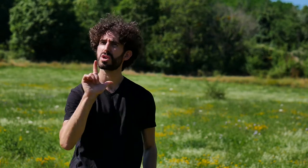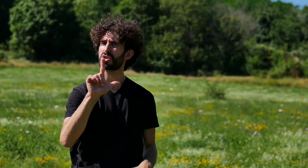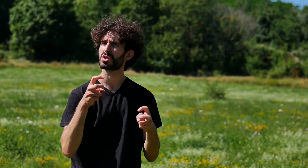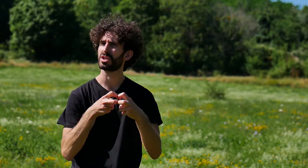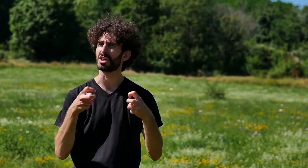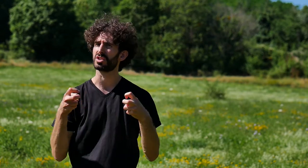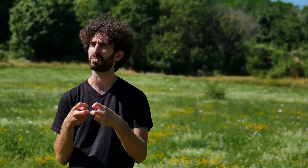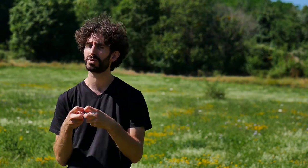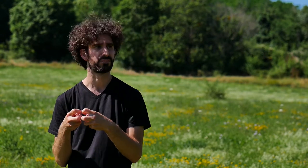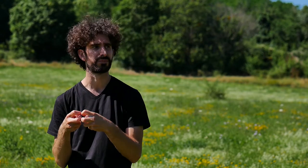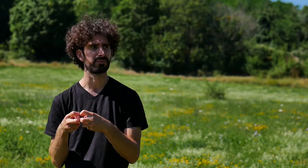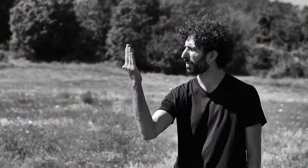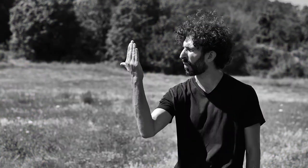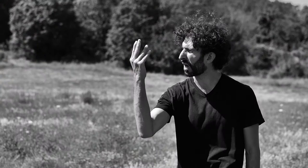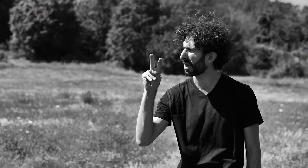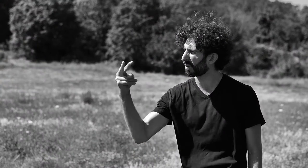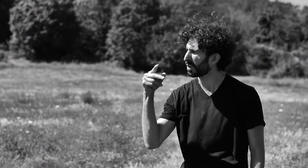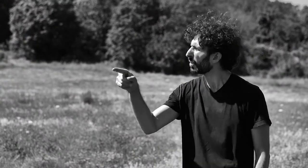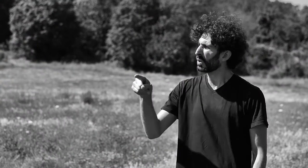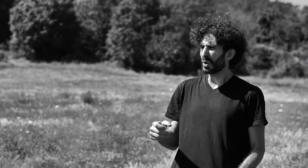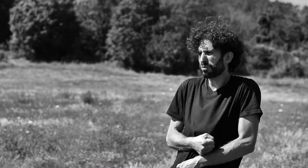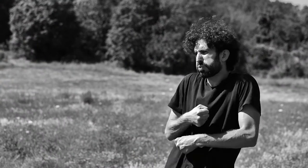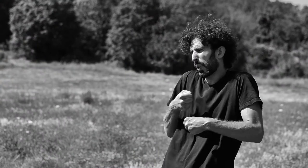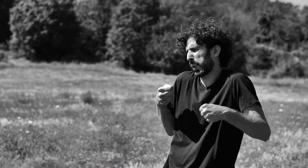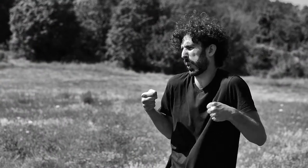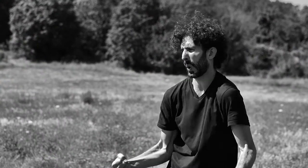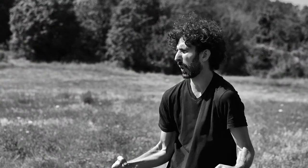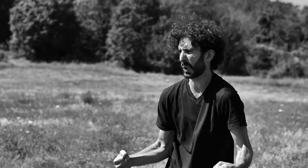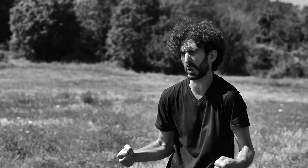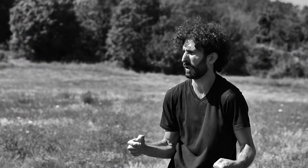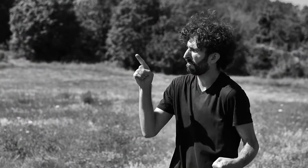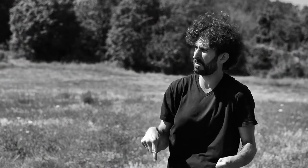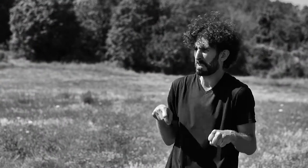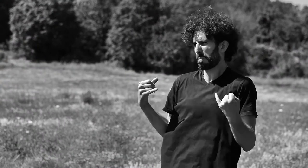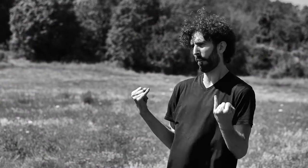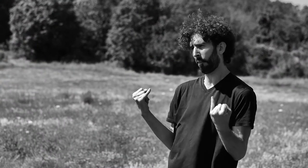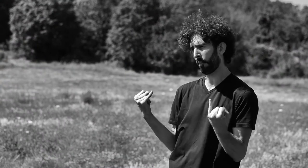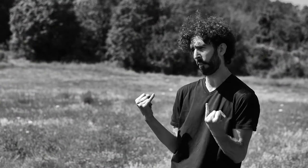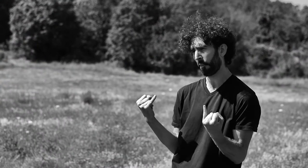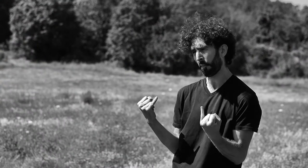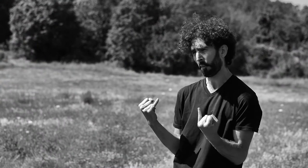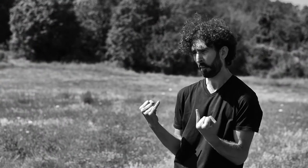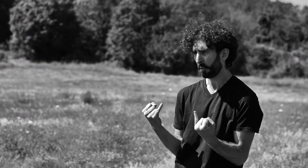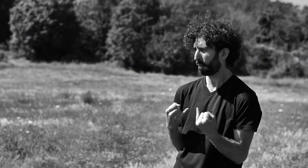Voici deux exemples. * Se voit dans le miroir * Que je suis gros.se ! Il faut maigrir.